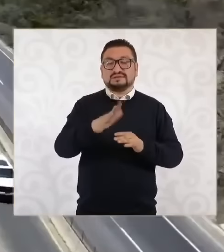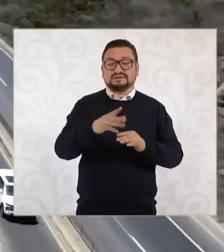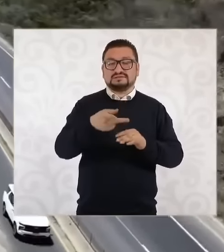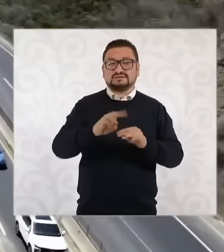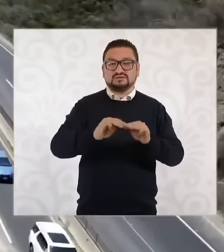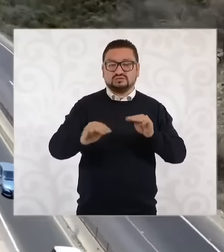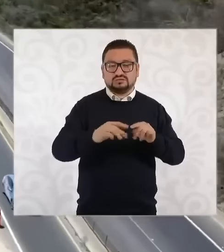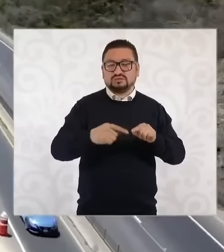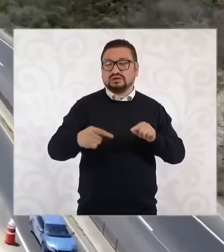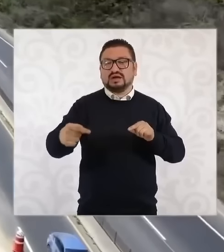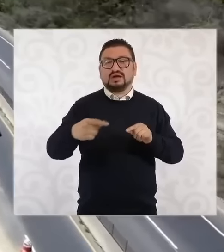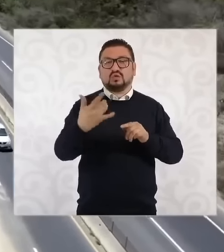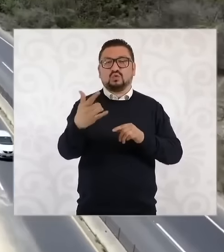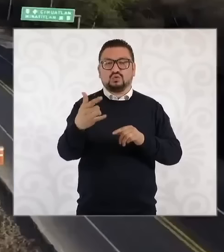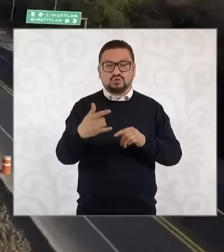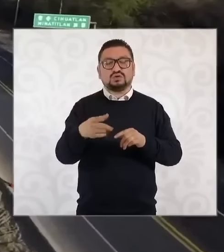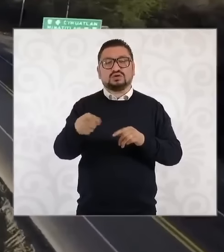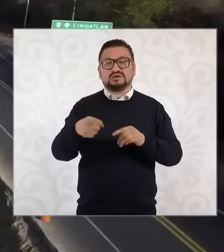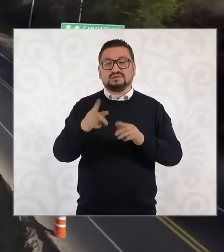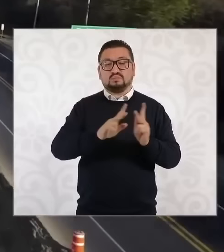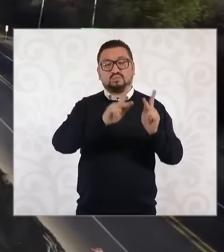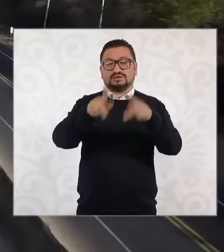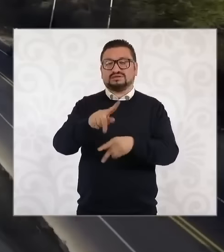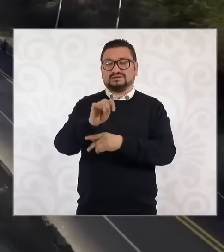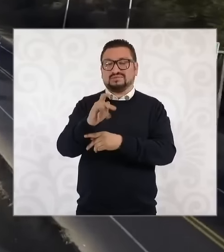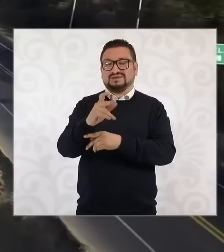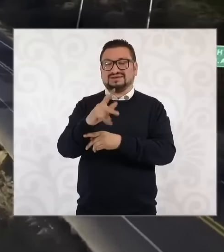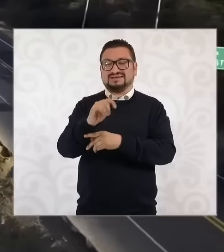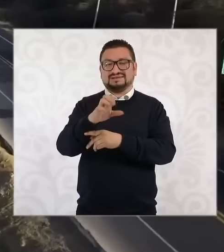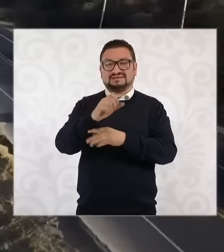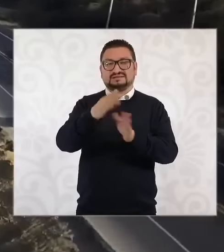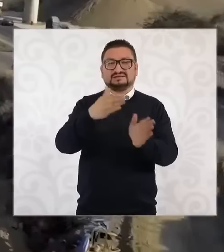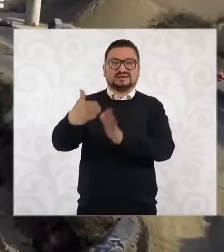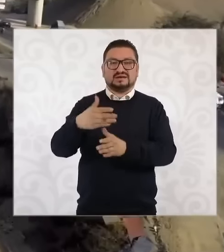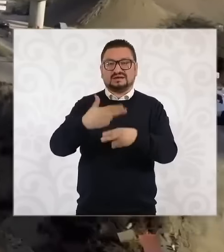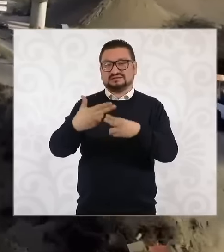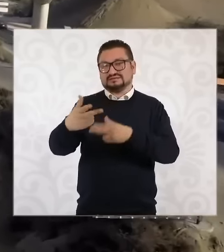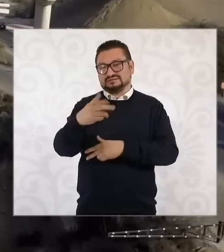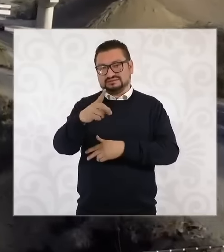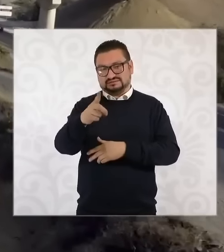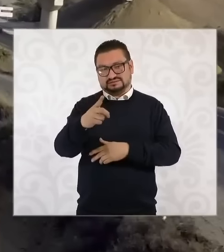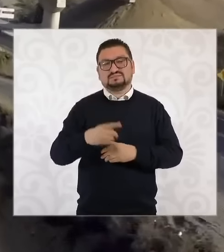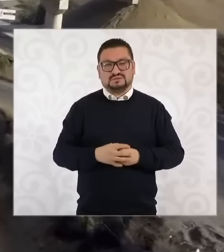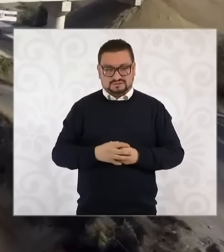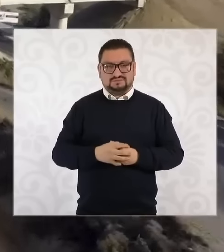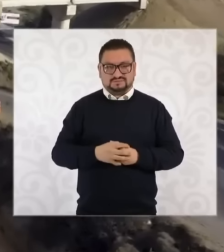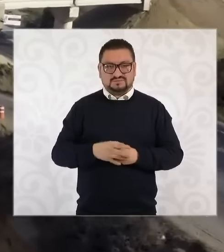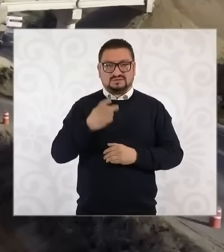a junio y solamente el puente Tepalcates se nos va a diciembre de este año, que es un puente pues